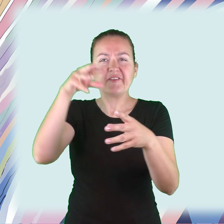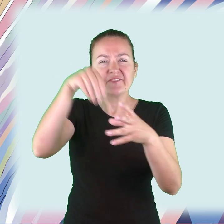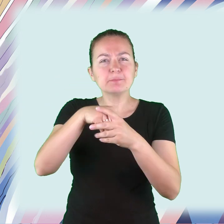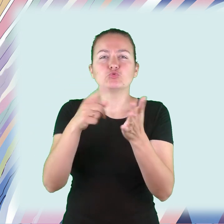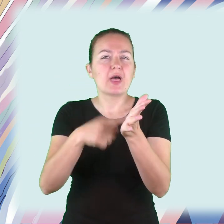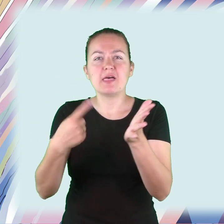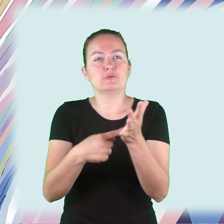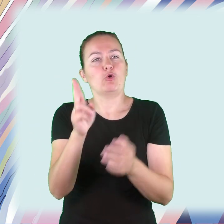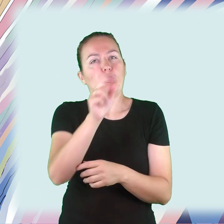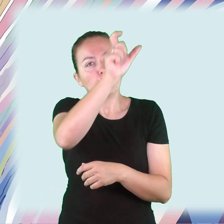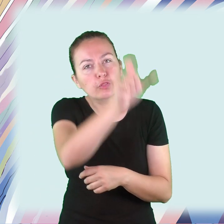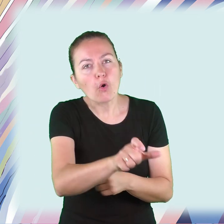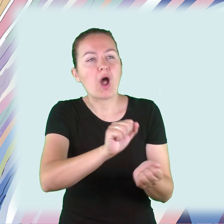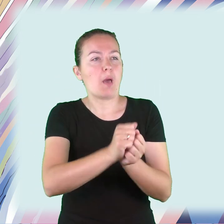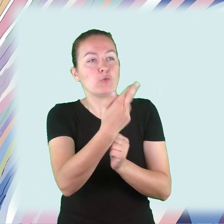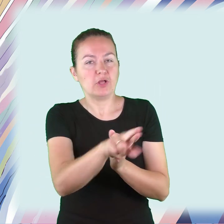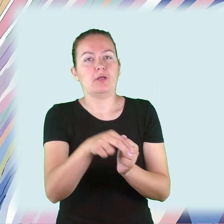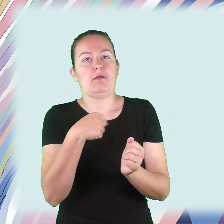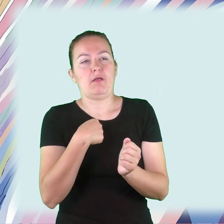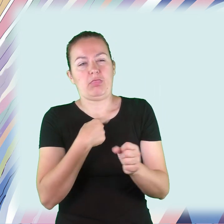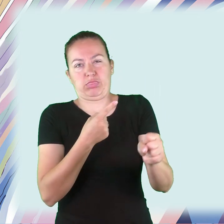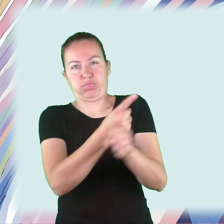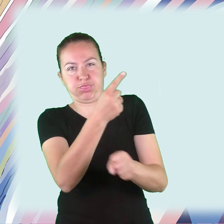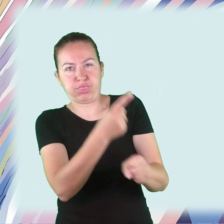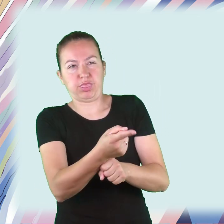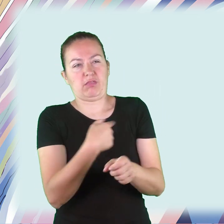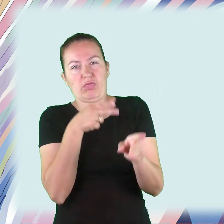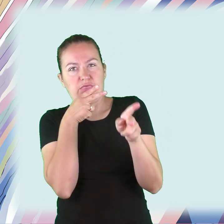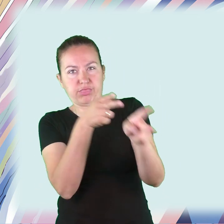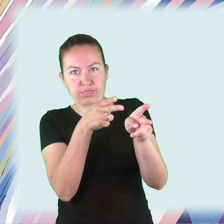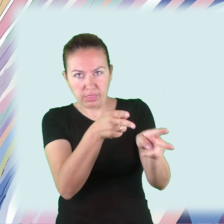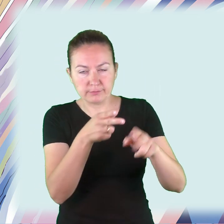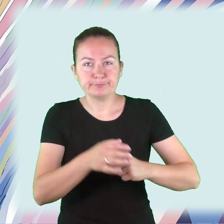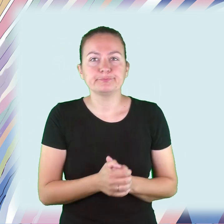Ironia często ma coś lub kogoś wyśmiewać, dokuczyć komuś.